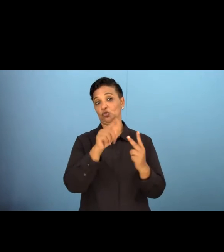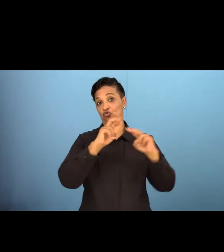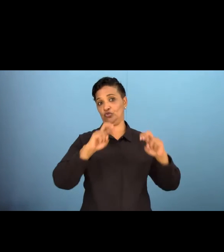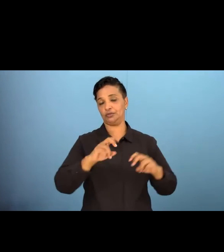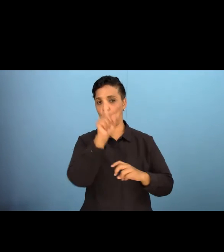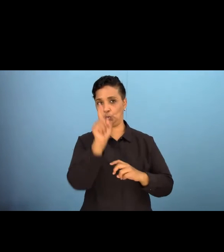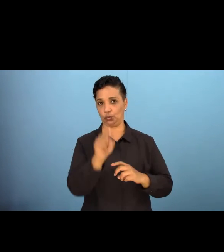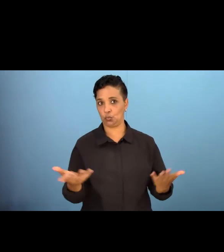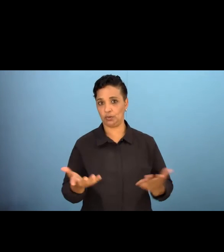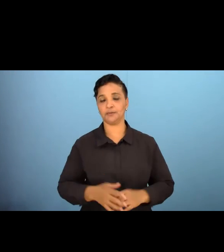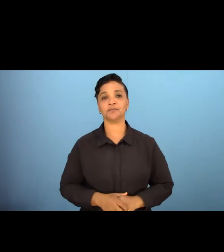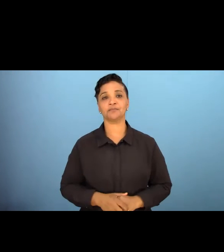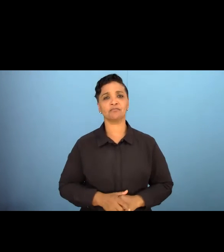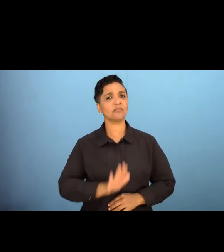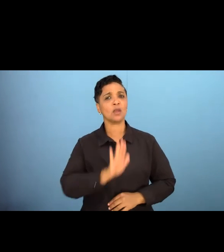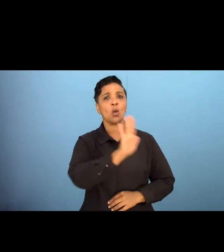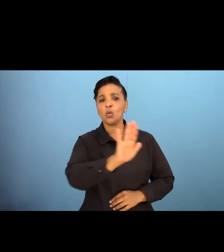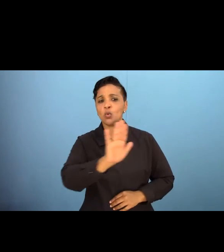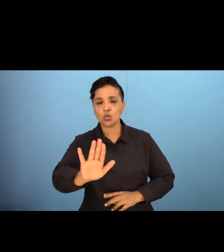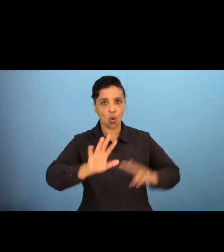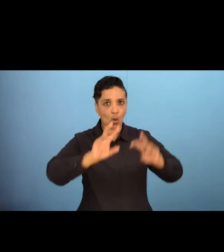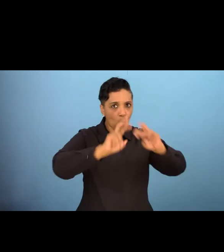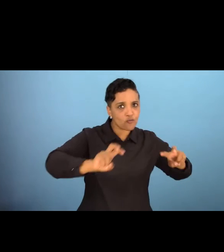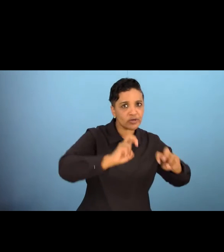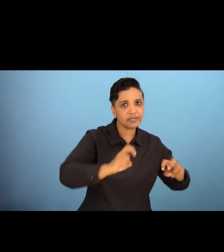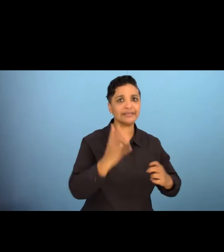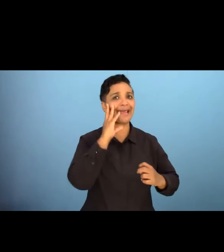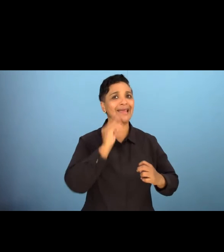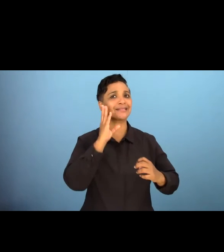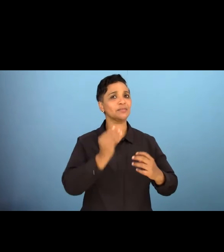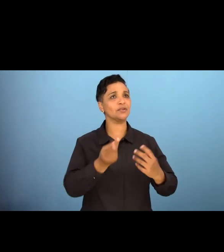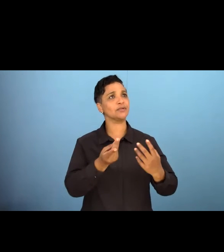preguntas en el cuadro de chat, así que para los otros investigadores son muy buenas preguntas,